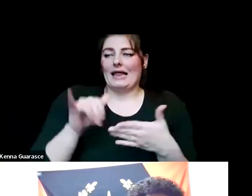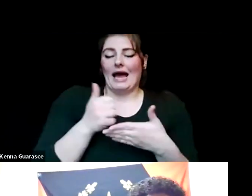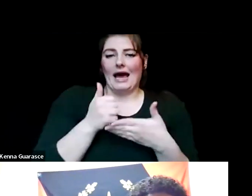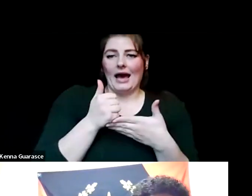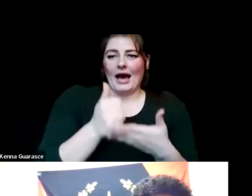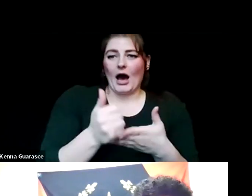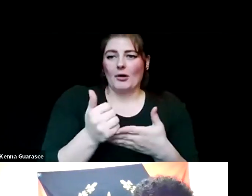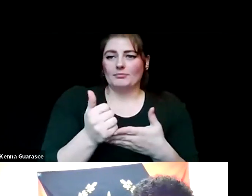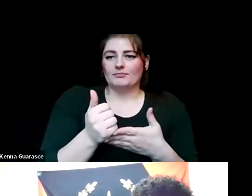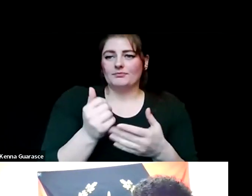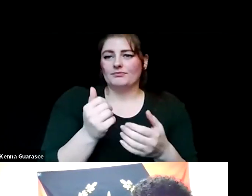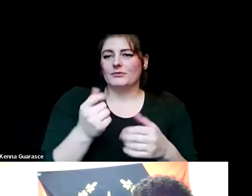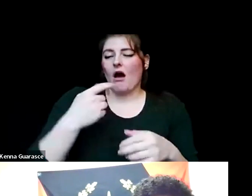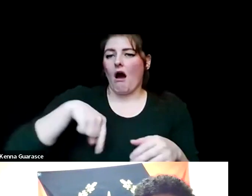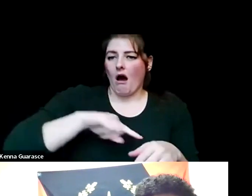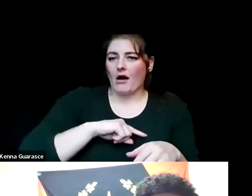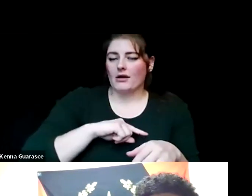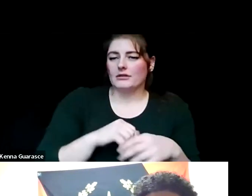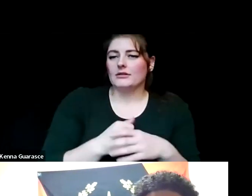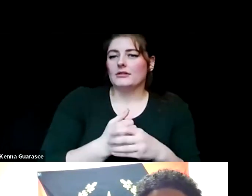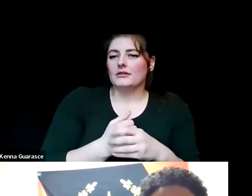con este tipo de trabajo es una línea de comunicación,